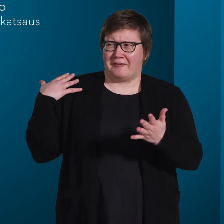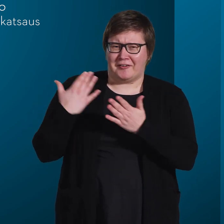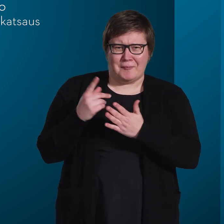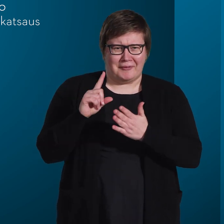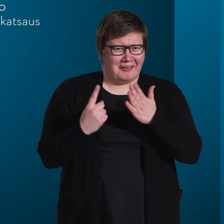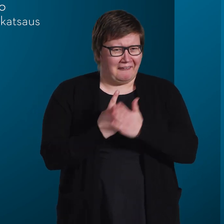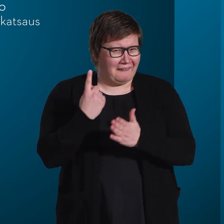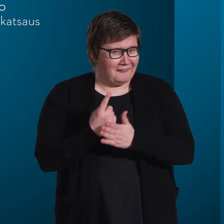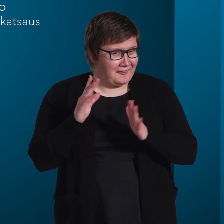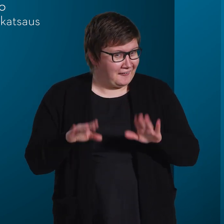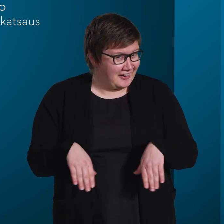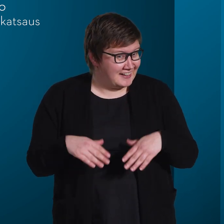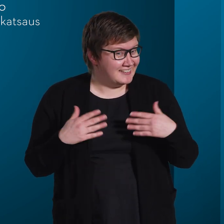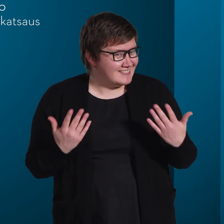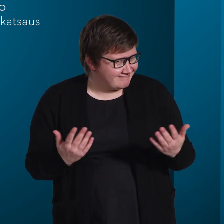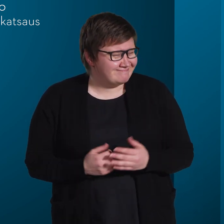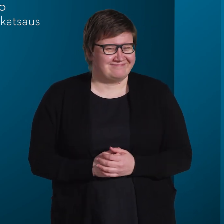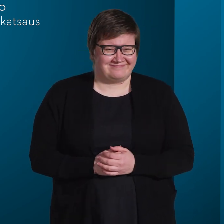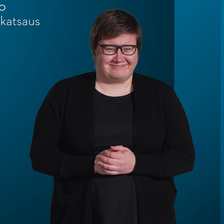ja millaisia sattumuksia vuosien varrelle on osunut?